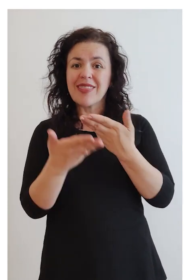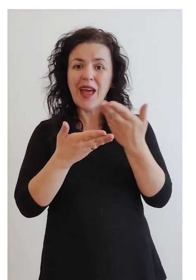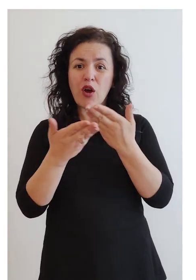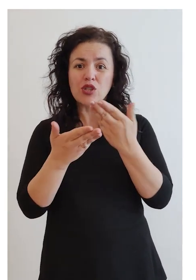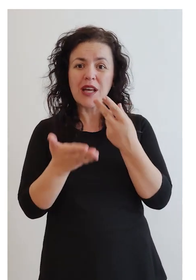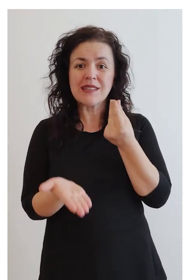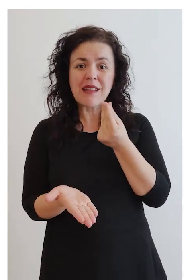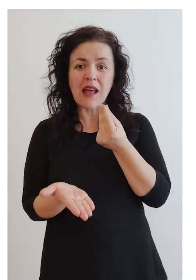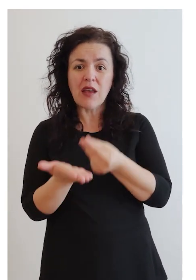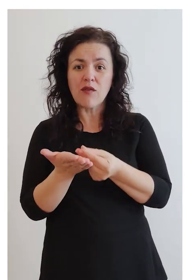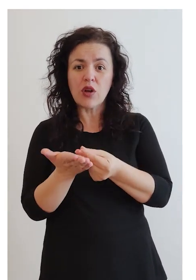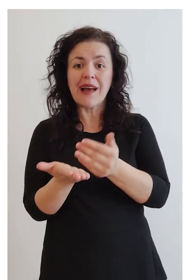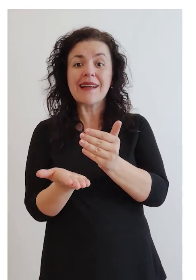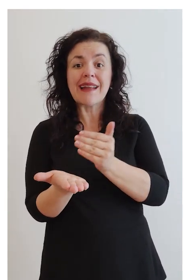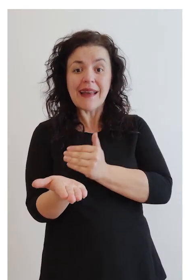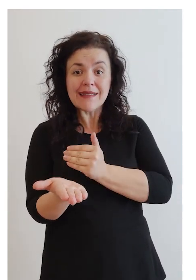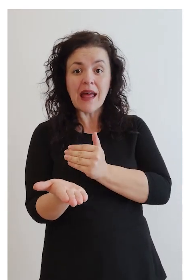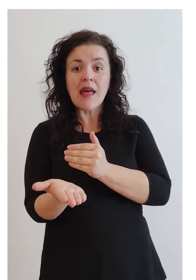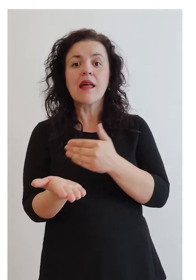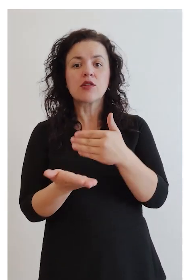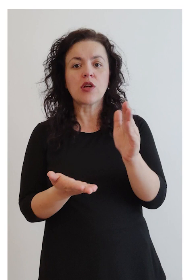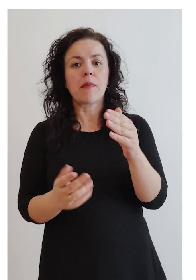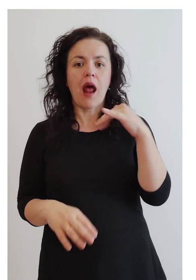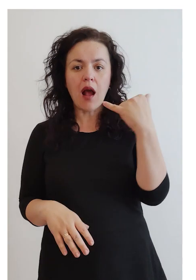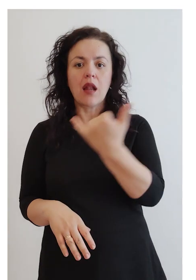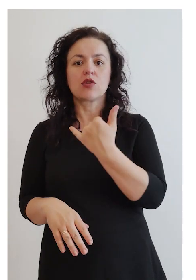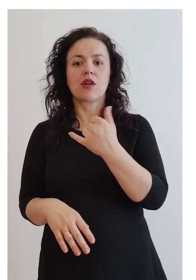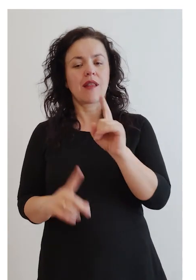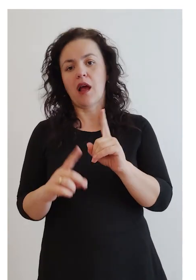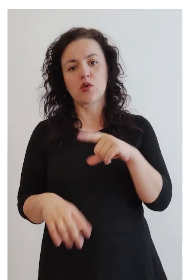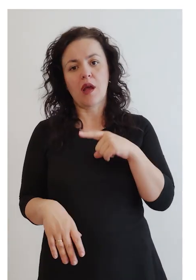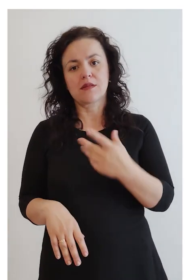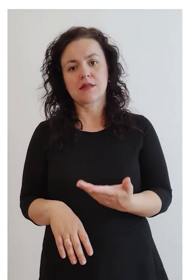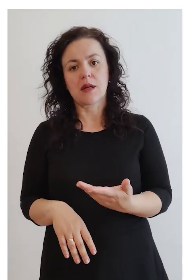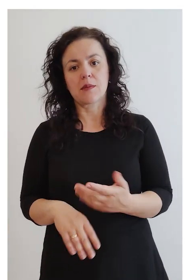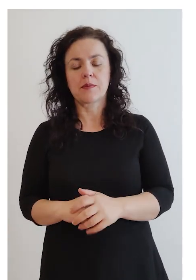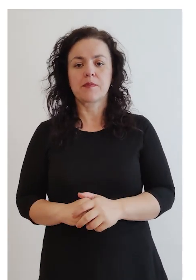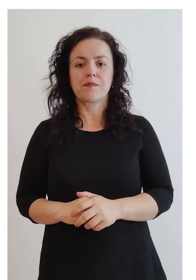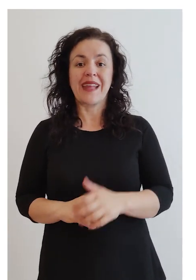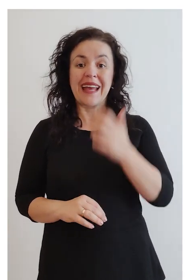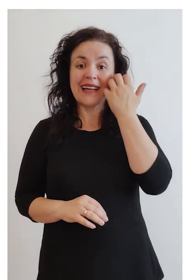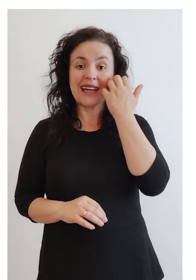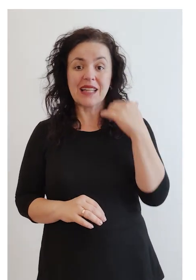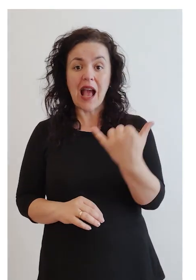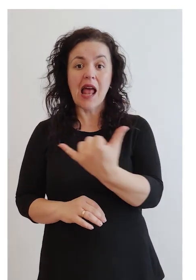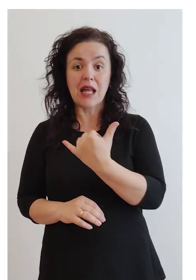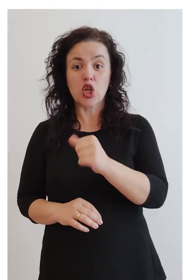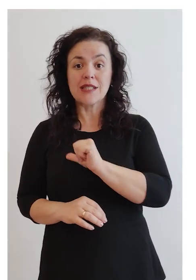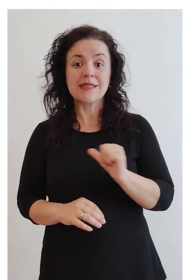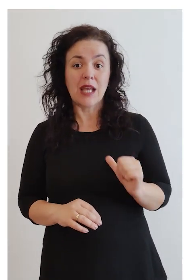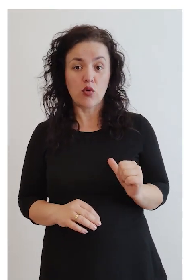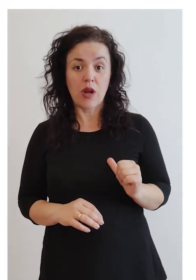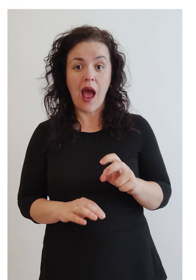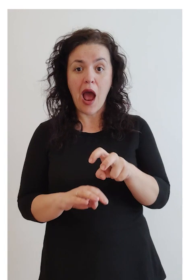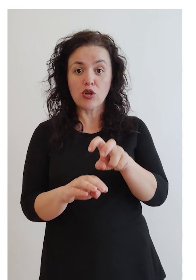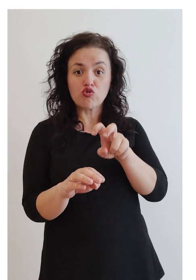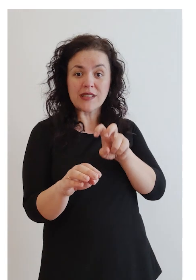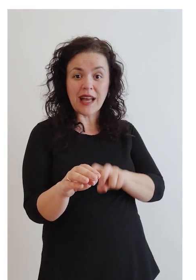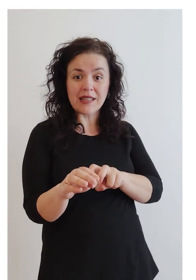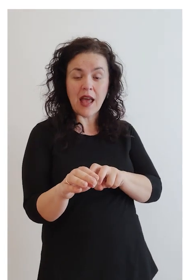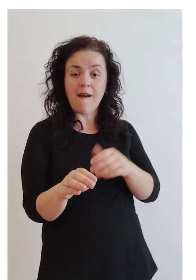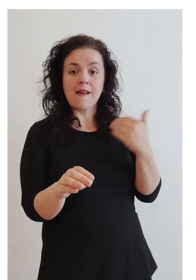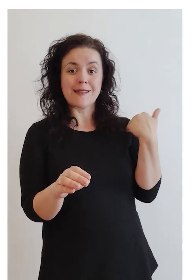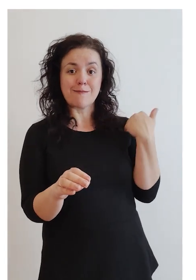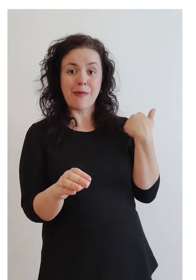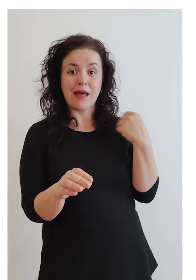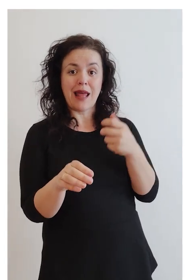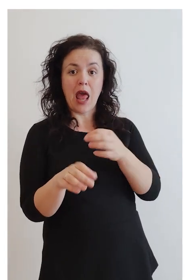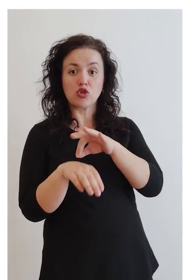Când călătoriți singur, așezați-vă în spatele șoferului, unde îi este mai greu să vă amenințe sau să vă facă rău.